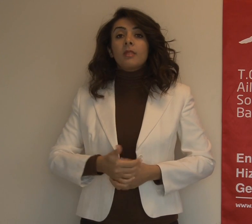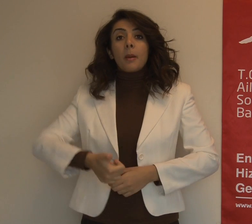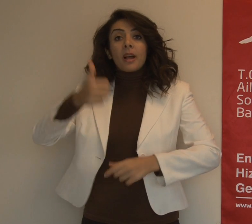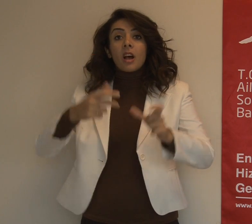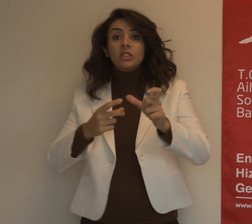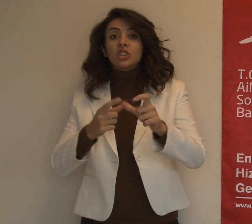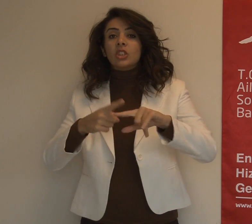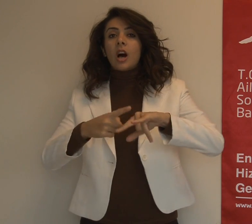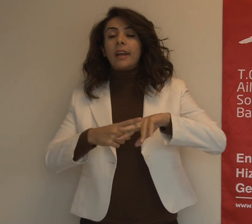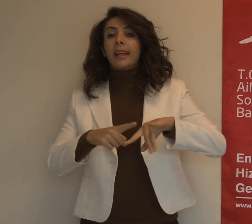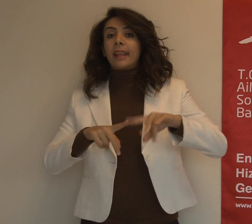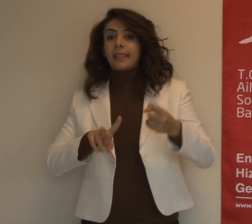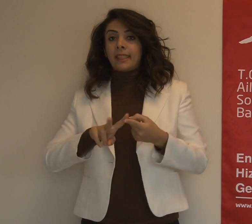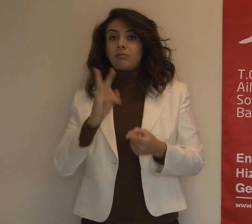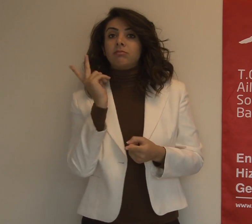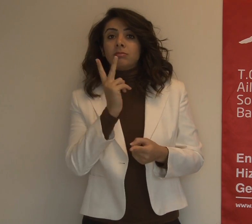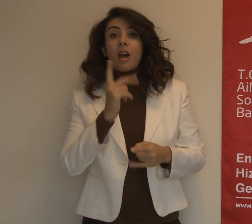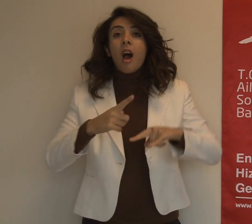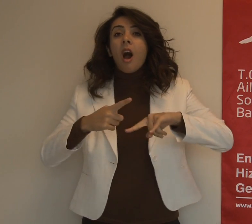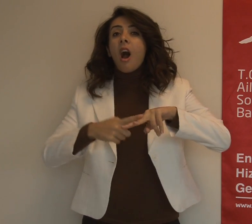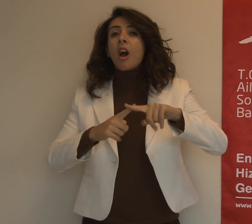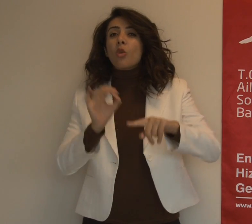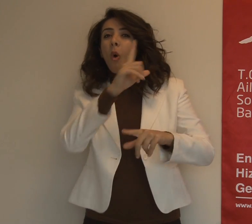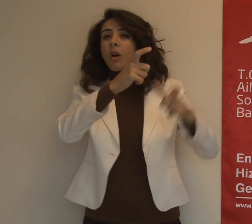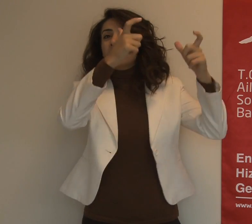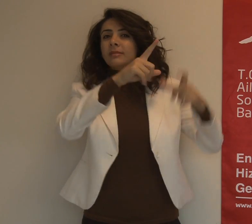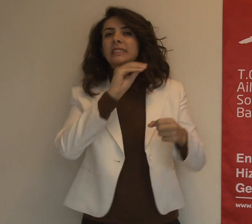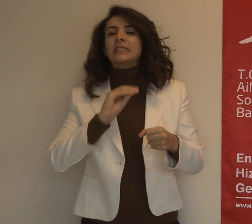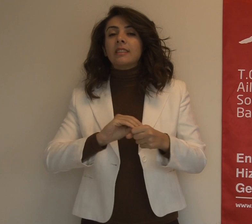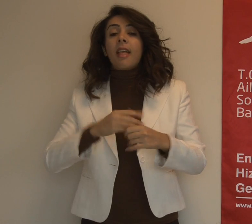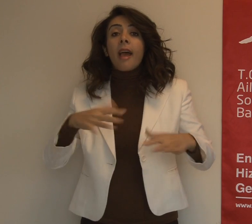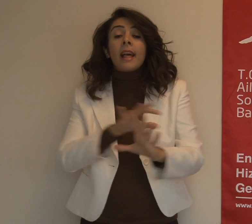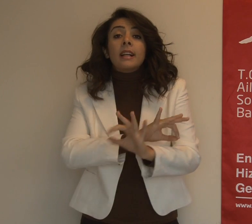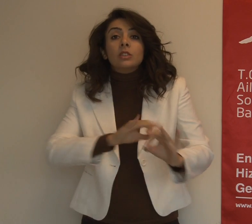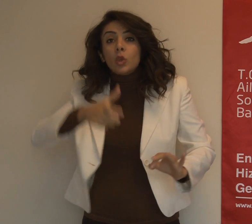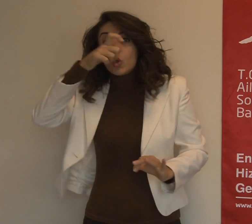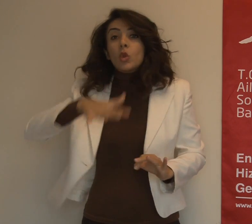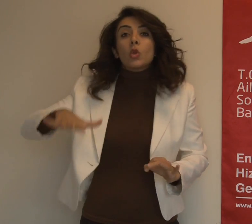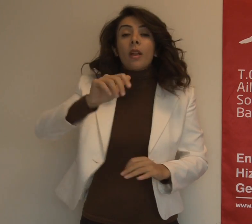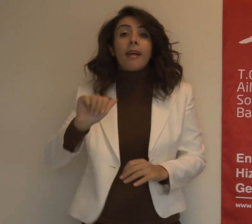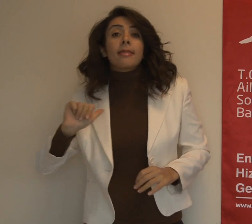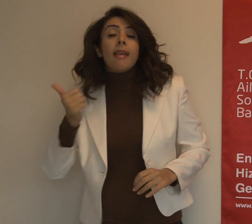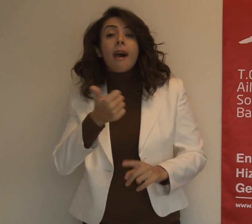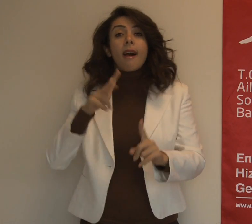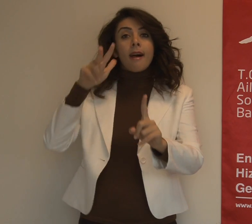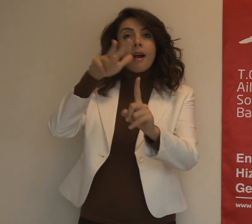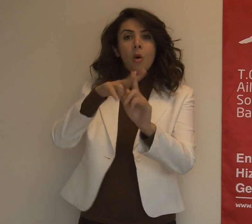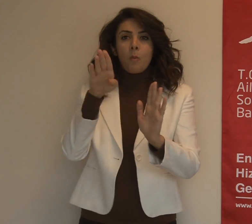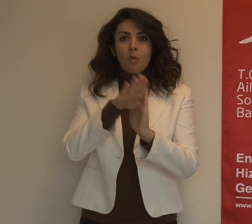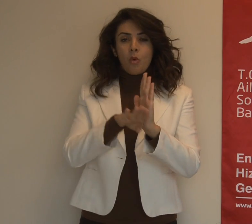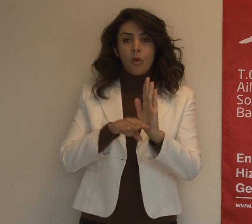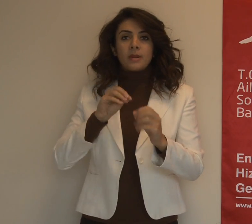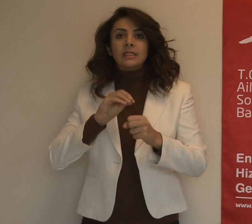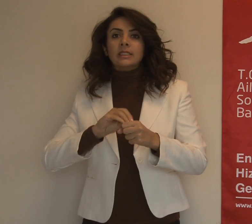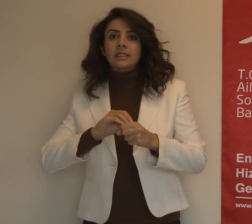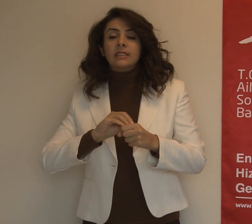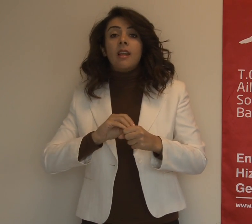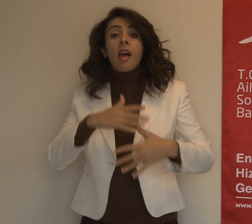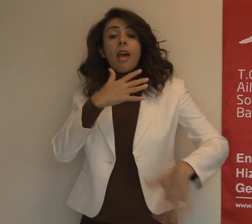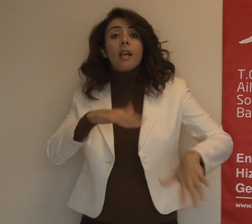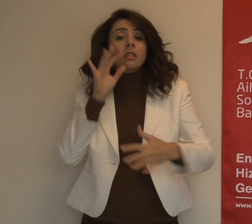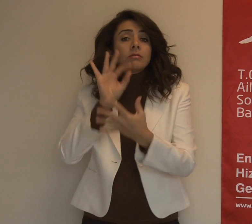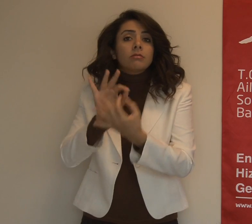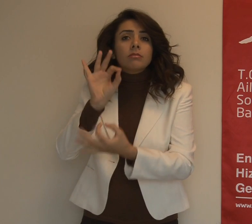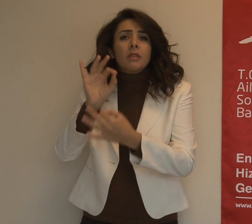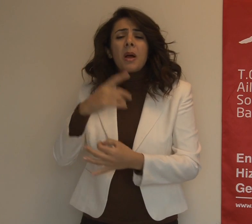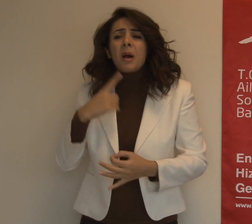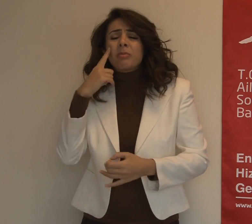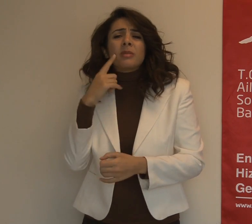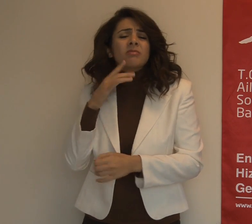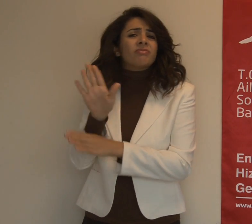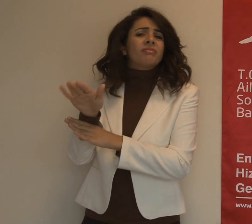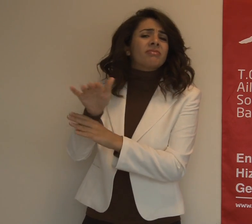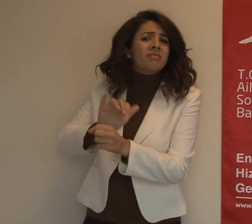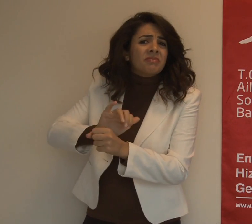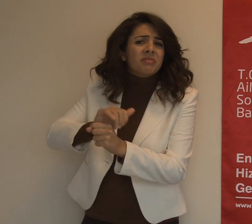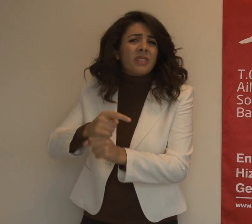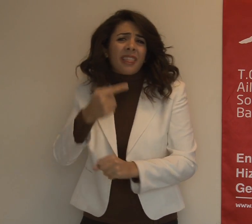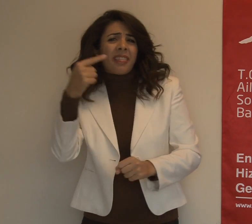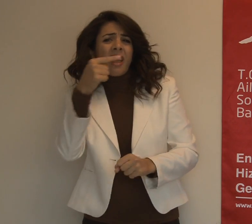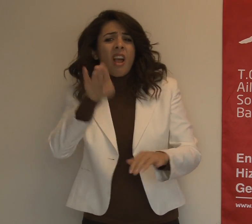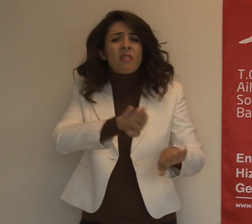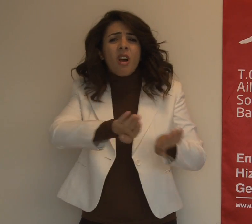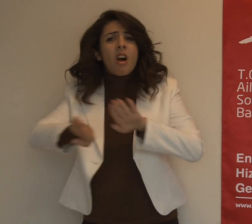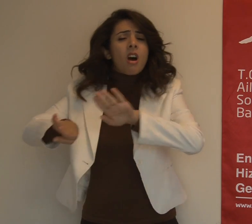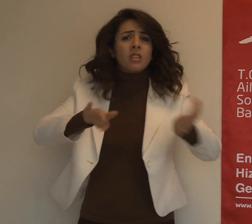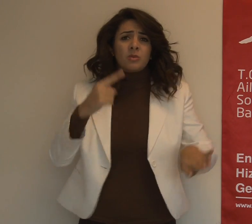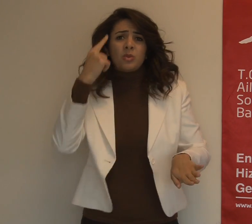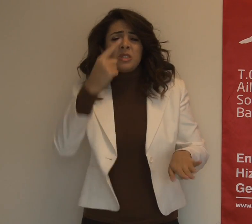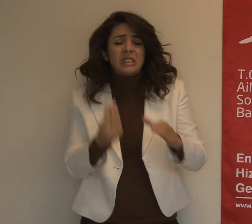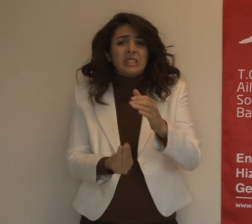Bakan Şahin, ATO Kongre Merkezi'nde "Engelsiz Türkiye'ye Değer Katanlar" programında, engellileri küçük düşüren,